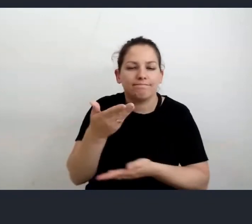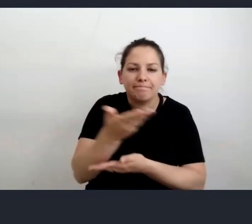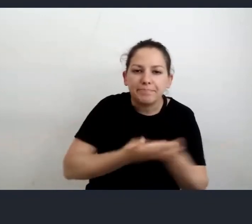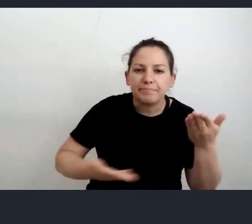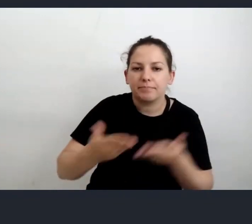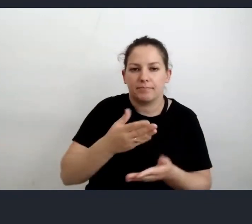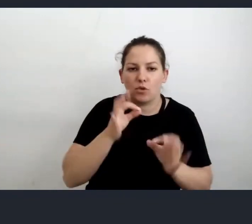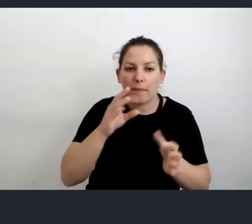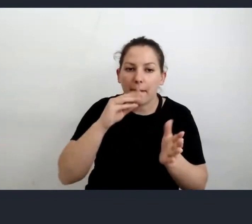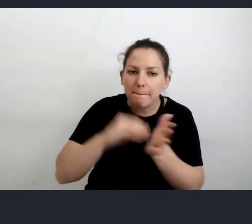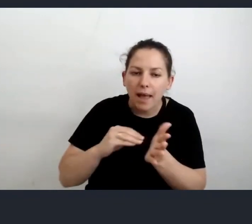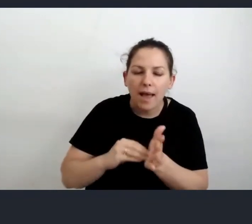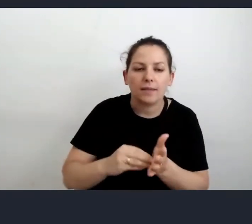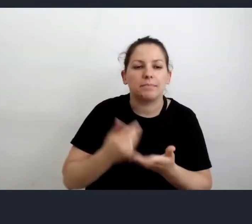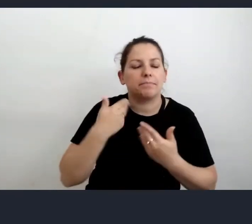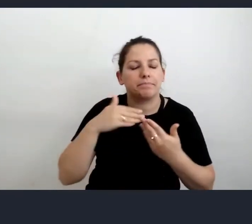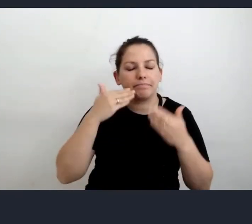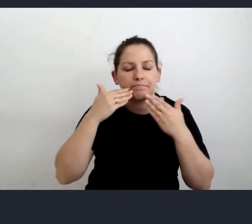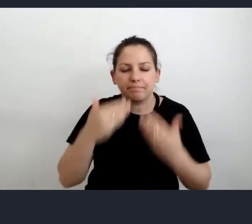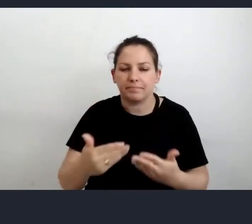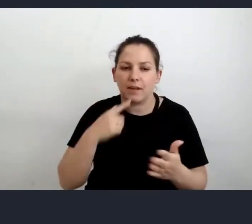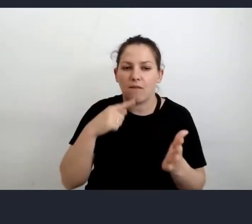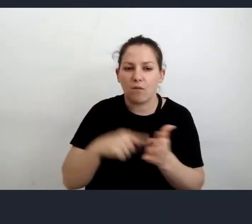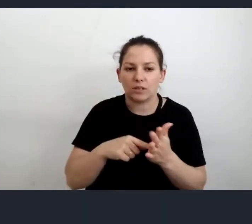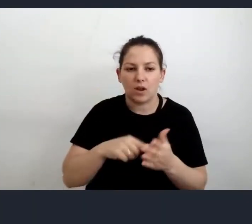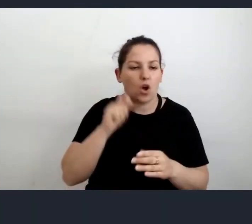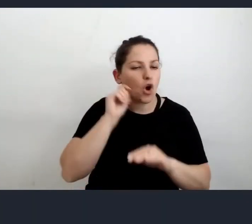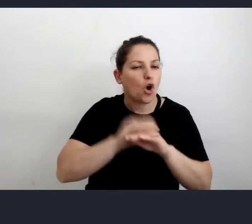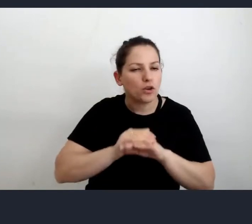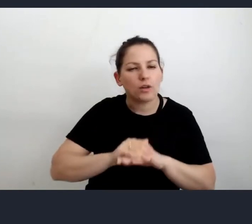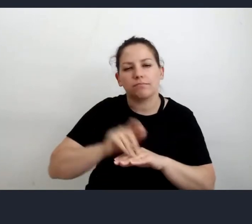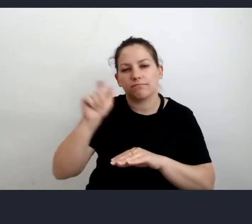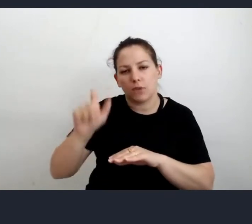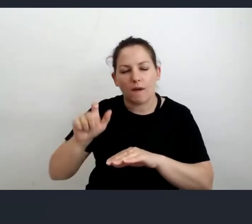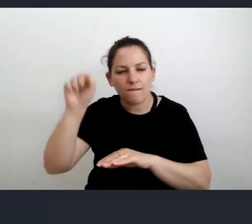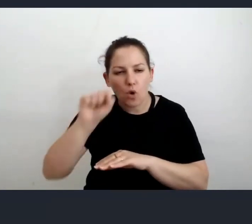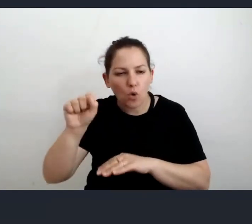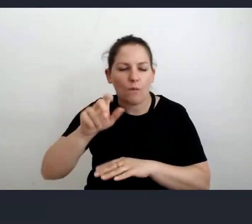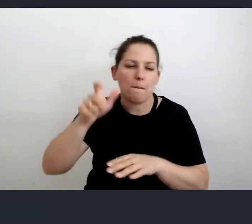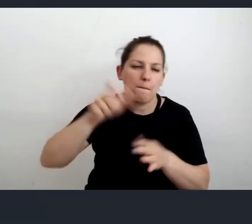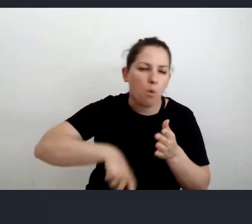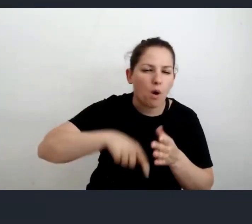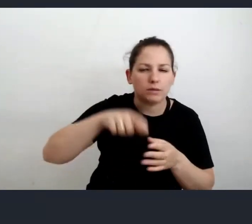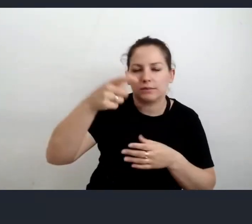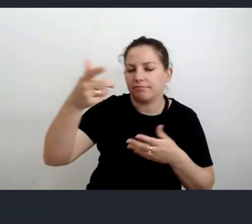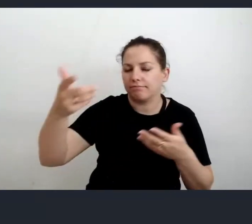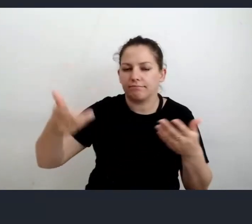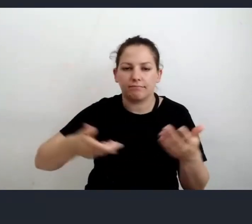Bardzo chciałem podziękować właśnie koleżankom, kolegom z Wrocławia, z Płocka, z Rawicza.